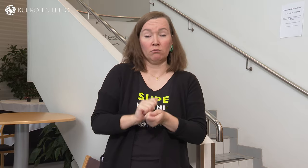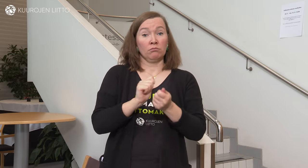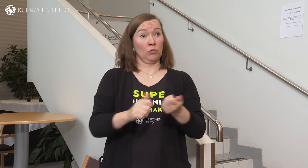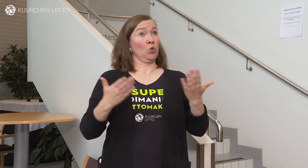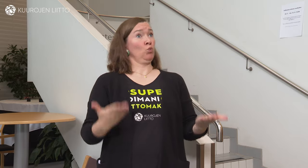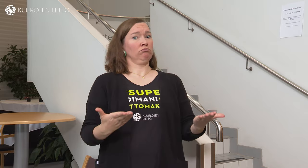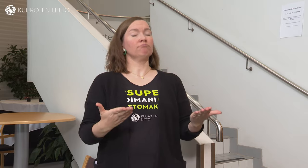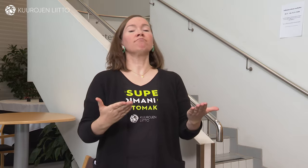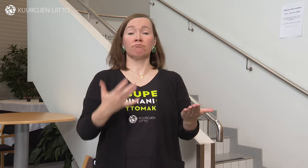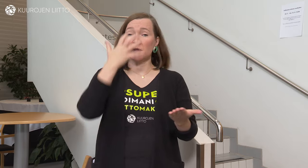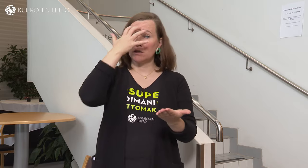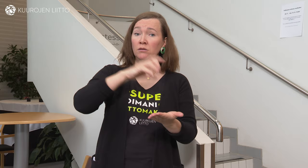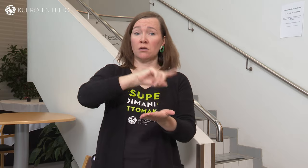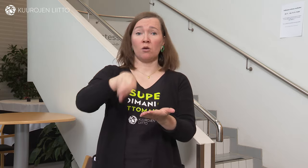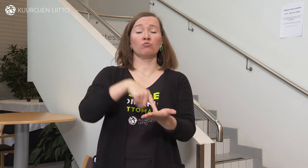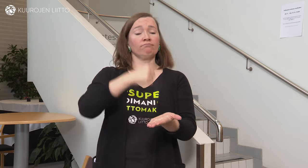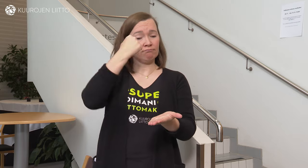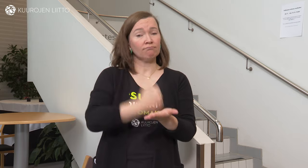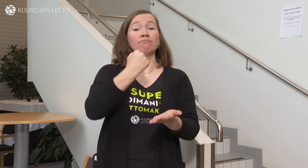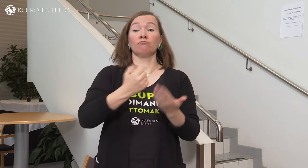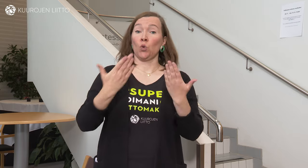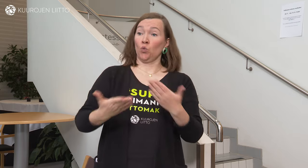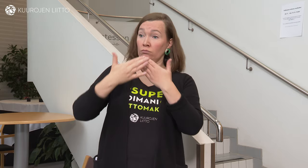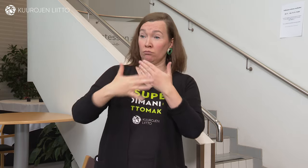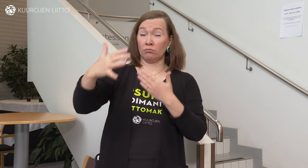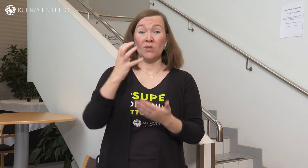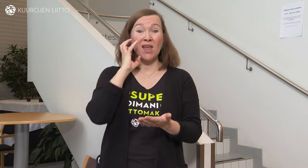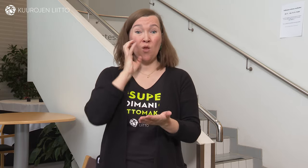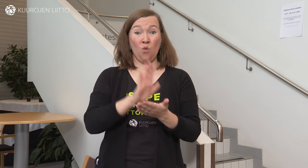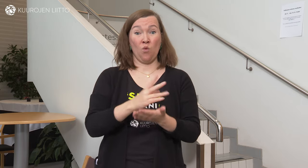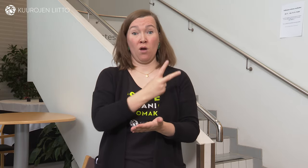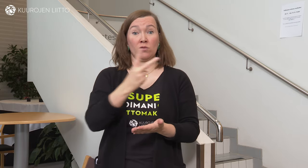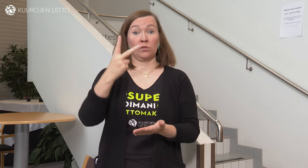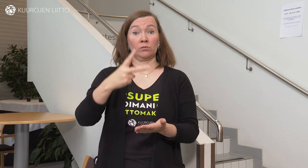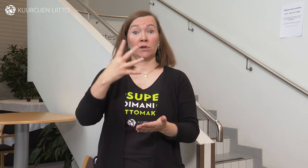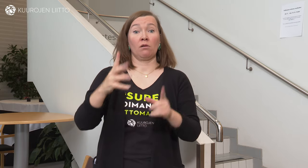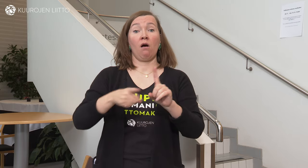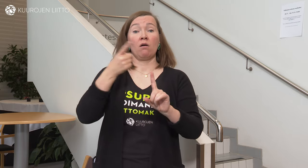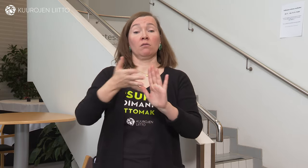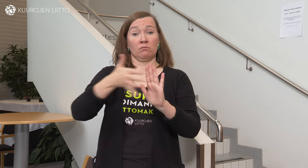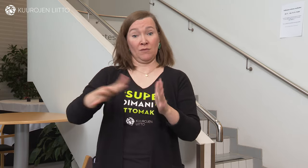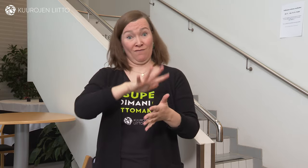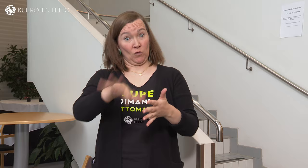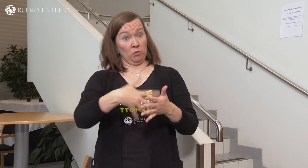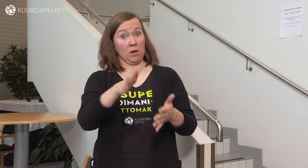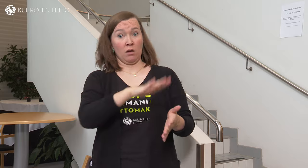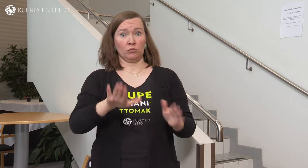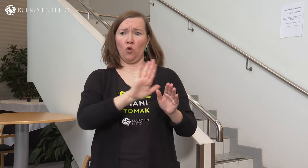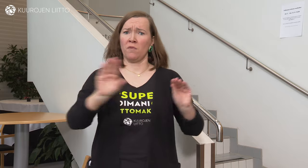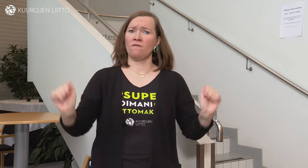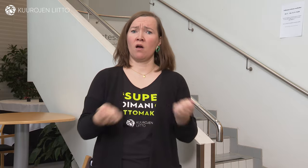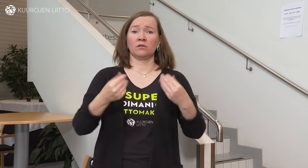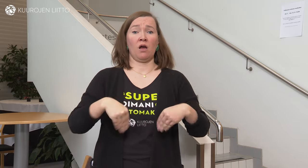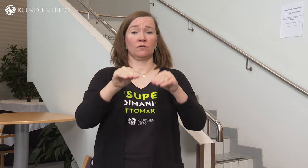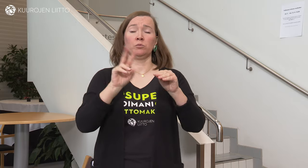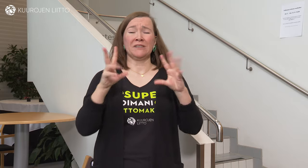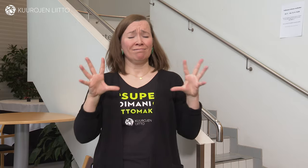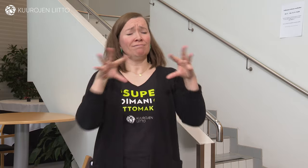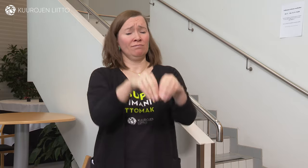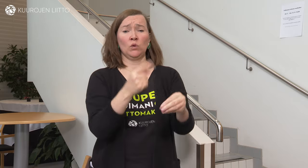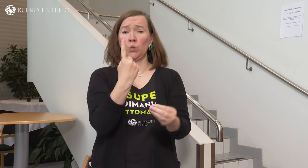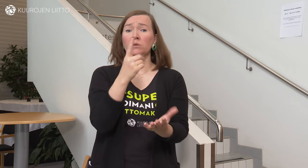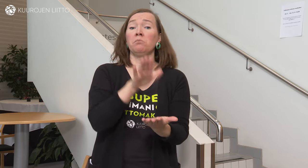Nyt tähän tulee muutos ja Helsingin kaupungin päätöksellä viittomakielinen varhaiskasvatus keskitetään -